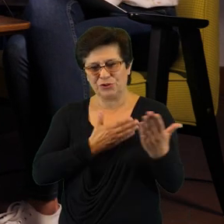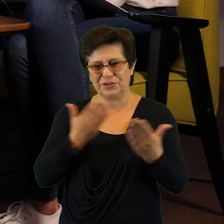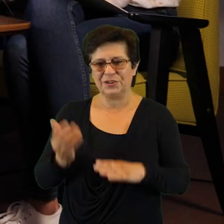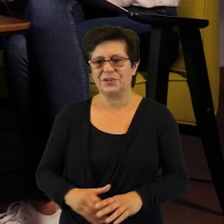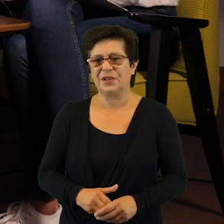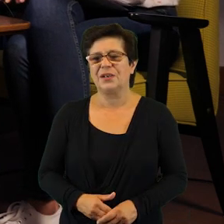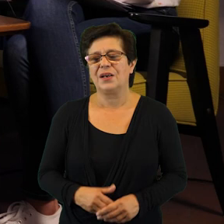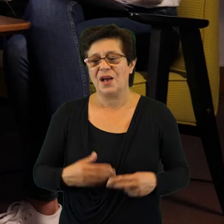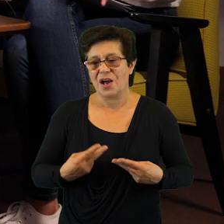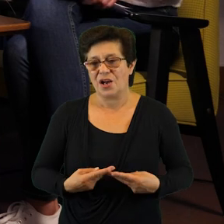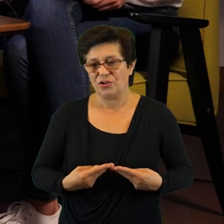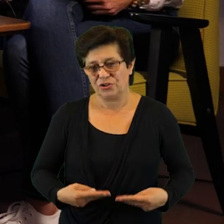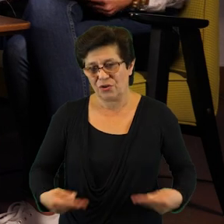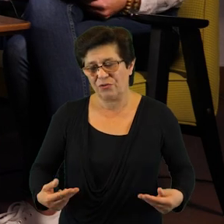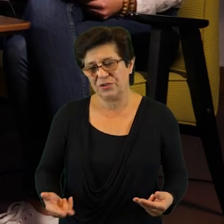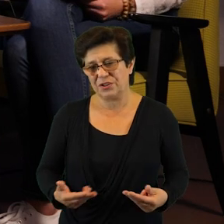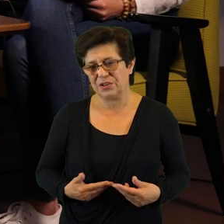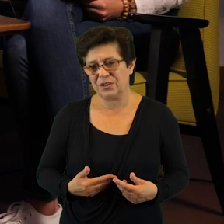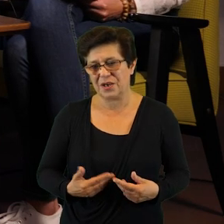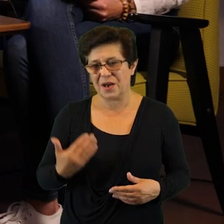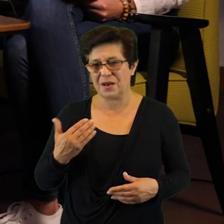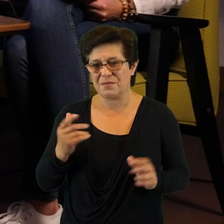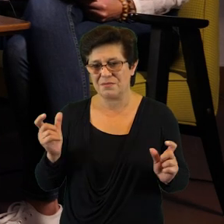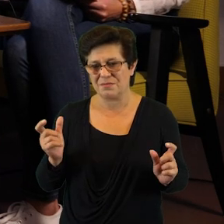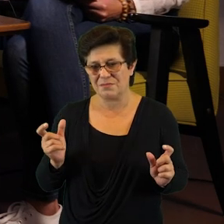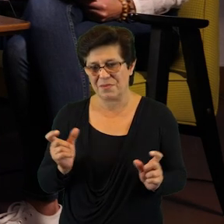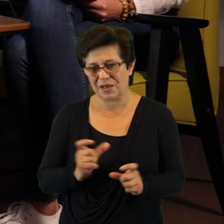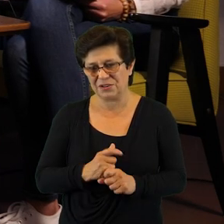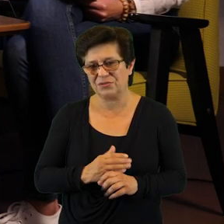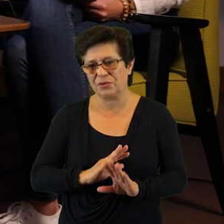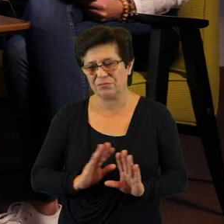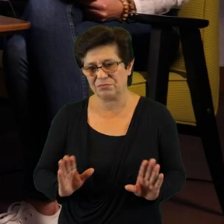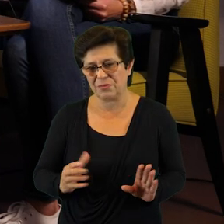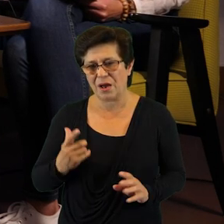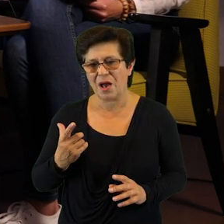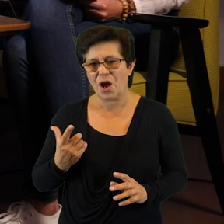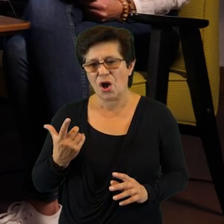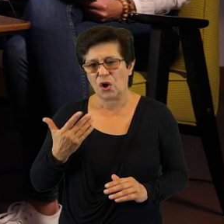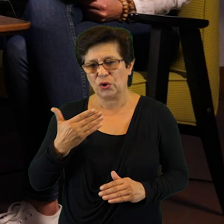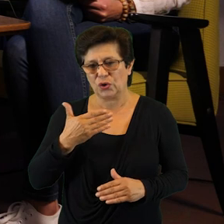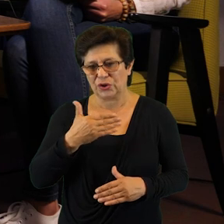Szanowni państwo, dobiega koniec naszego spotkania. Na koniec pojawił się Norwid.